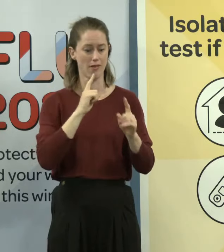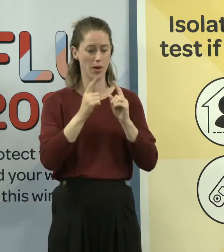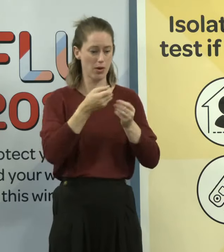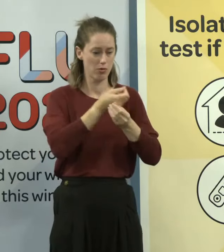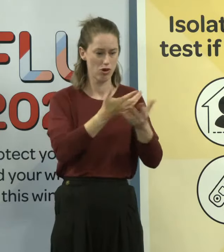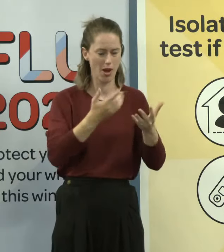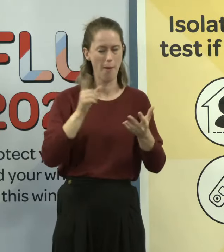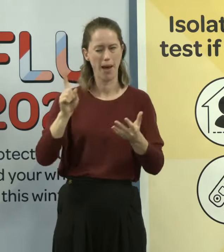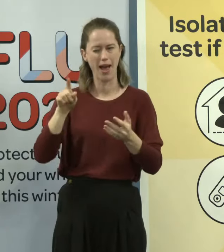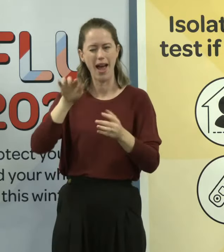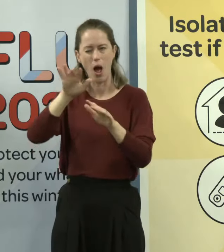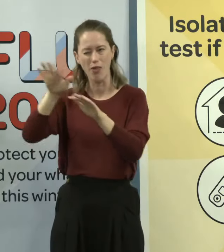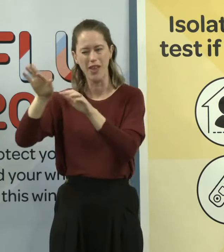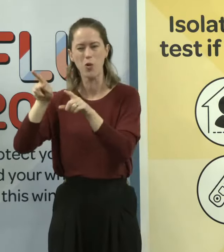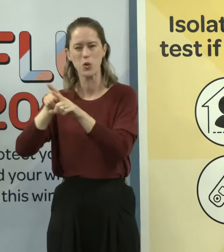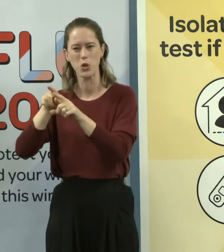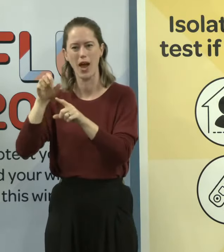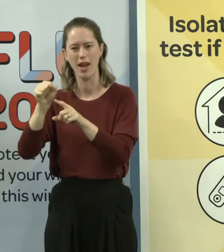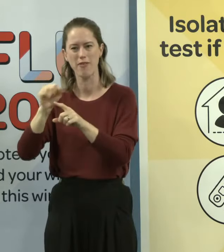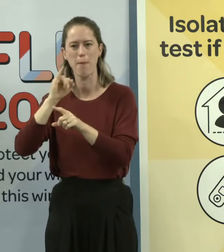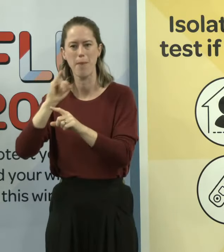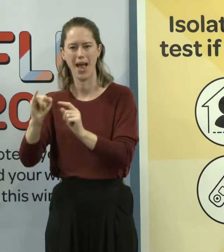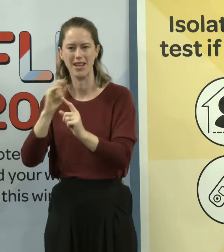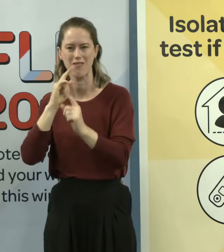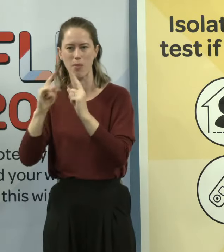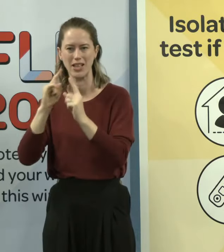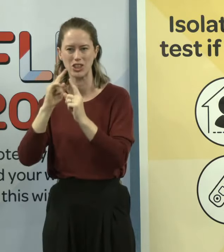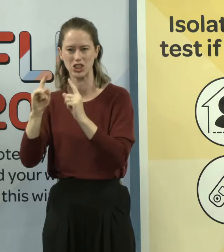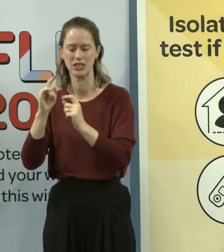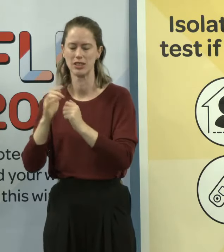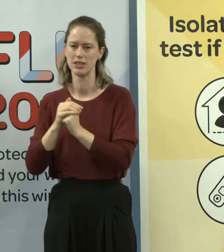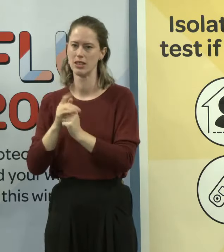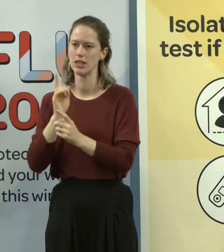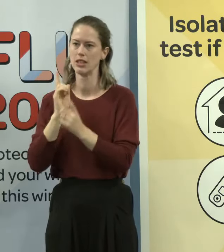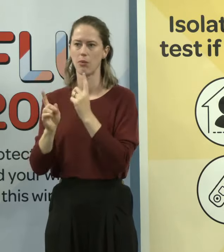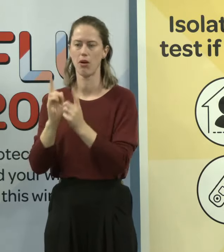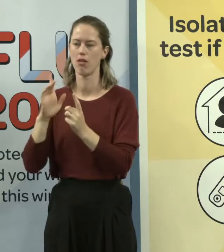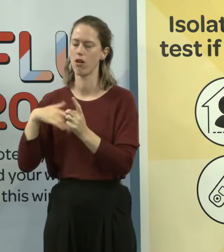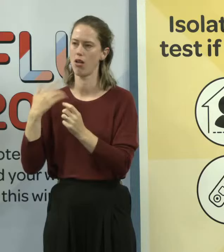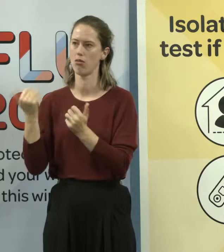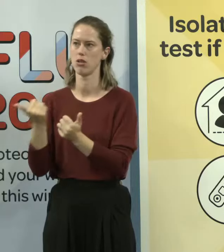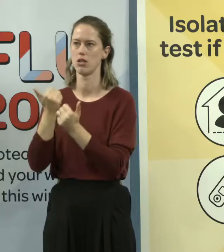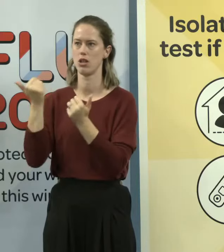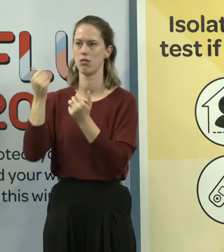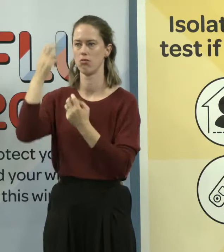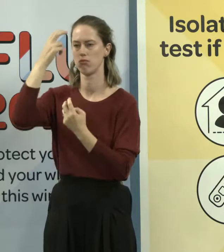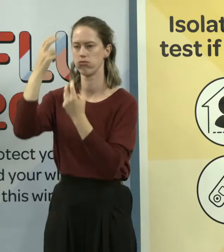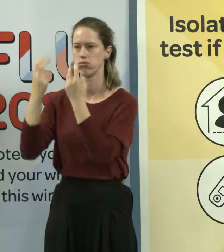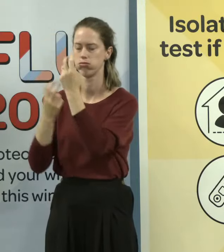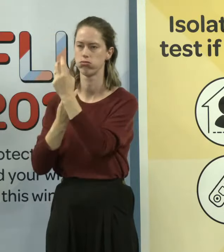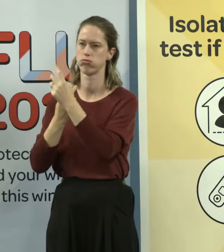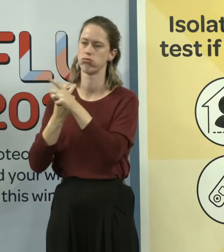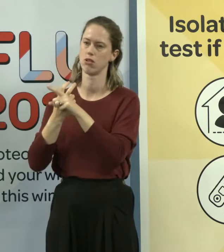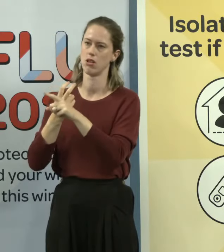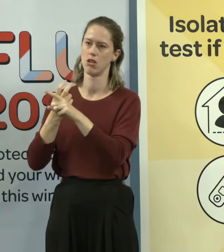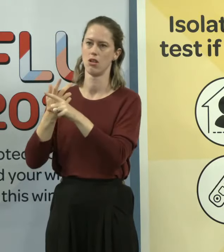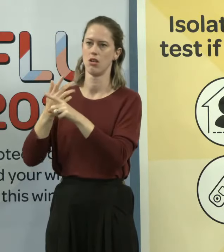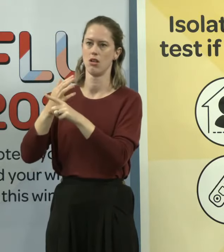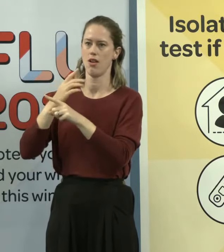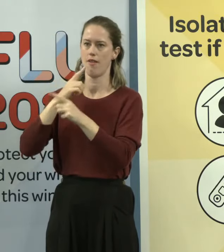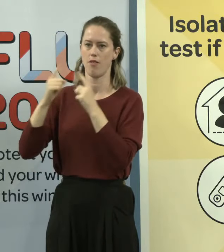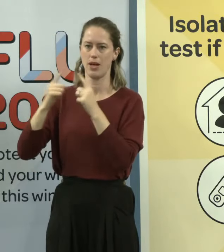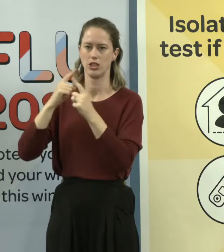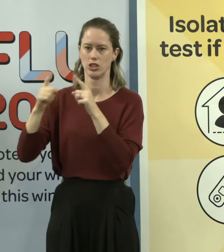mohio ana matou ko a matou